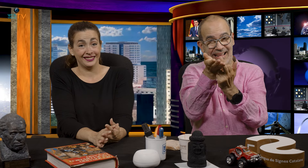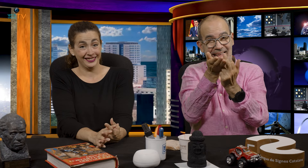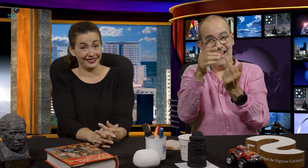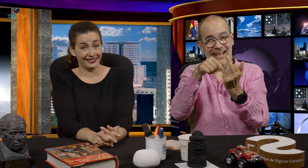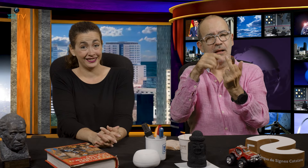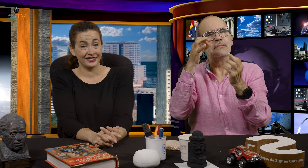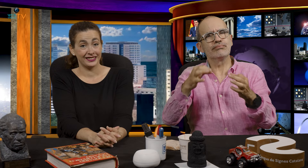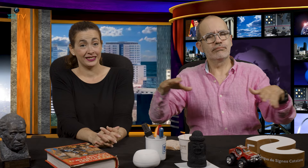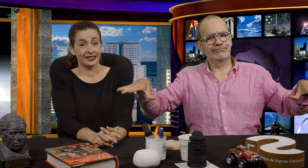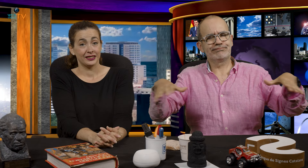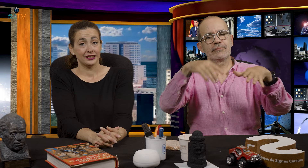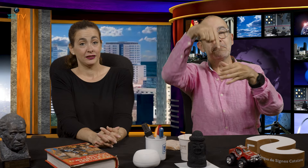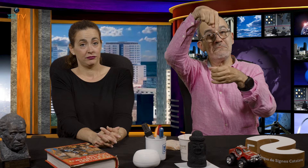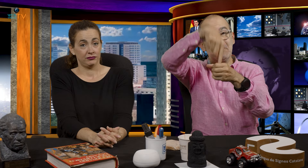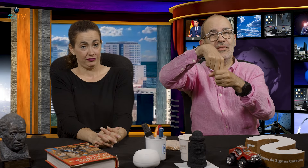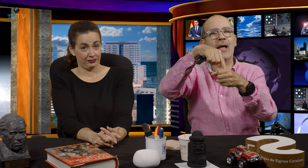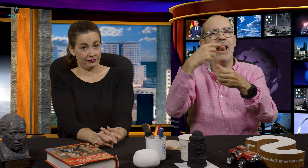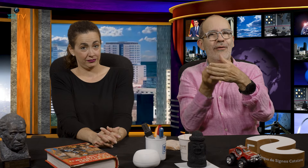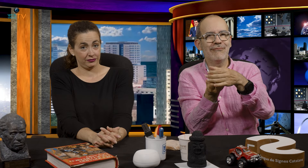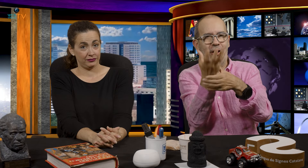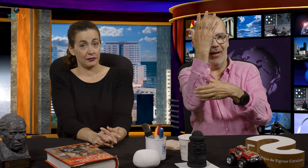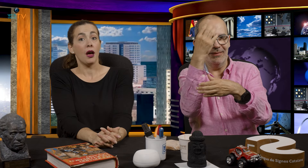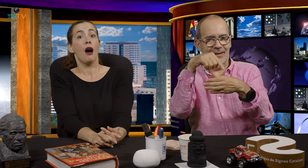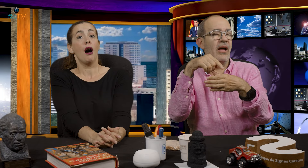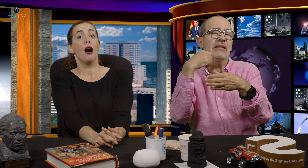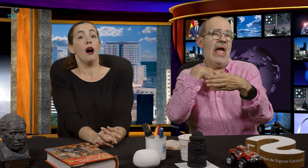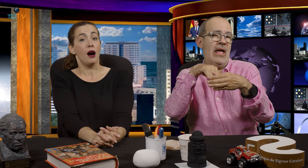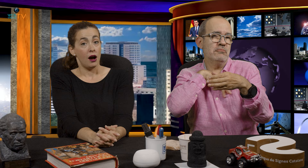Pues la Isla Jeju tiene un volcán de lava ya inactivo.